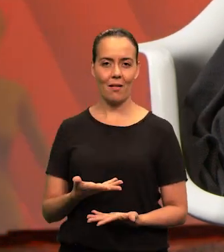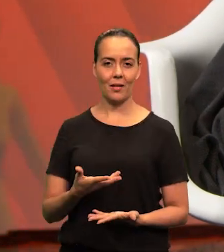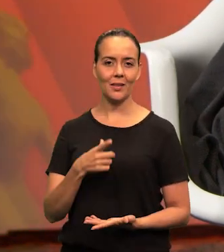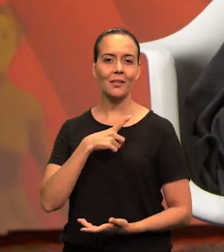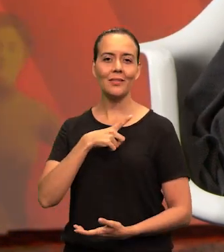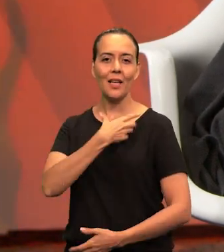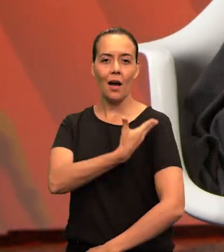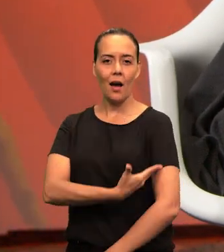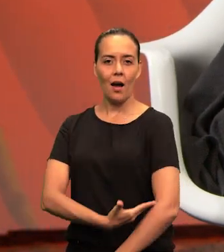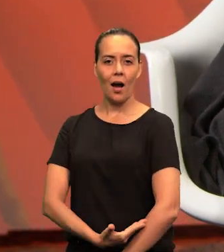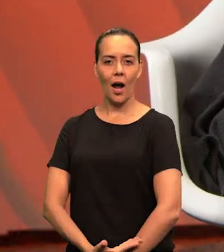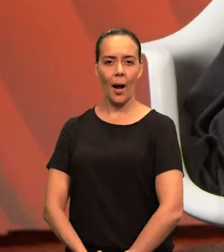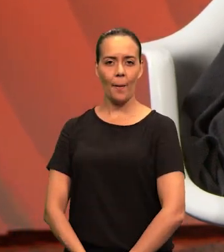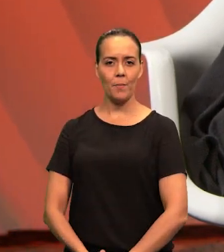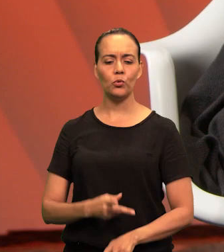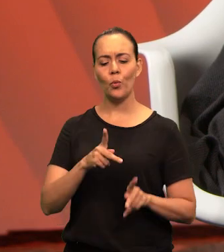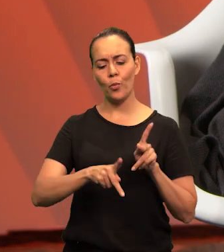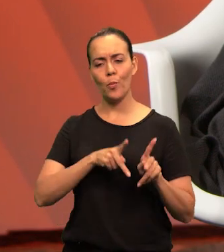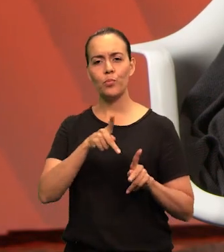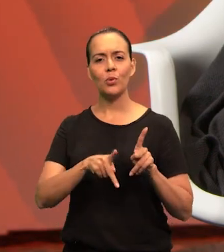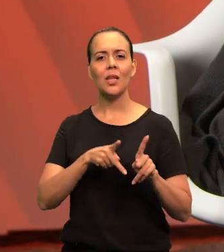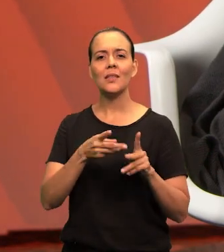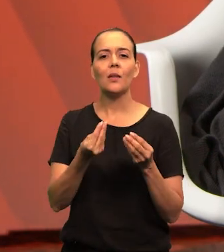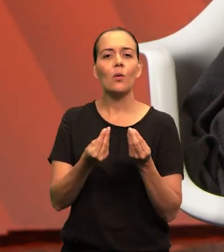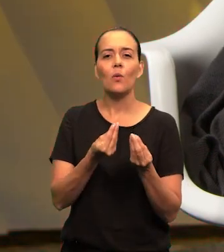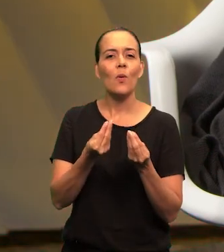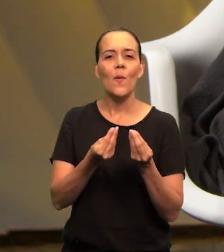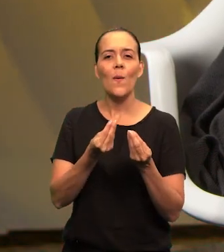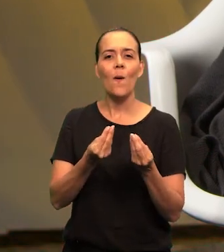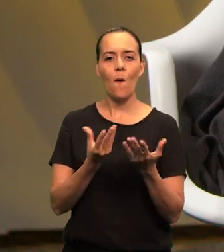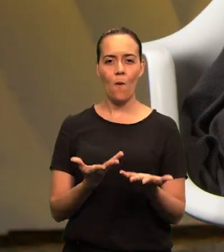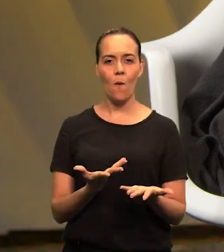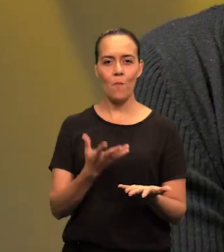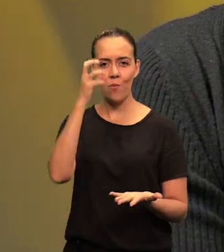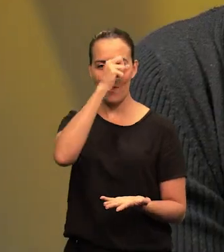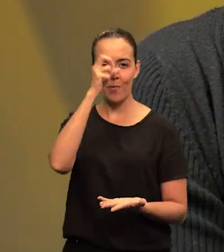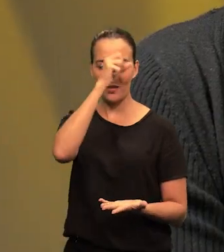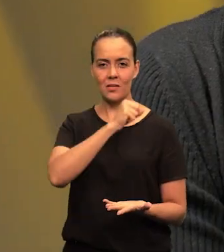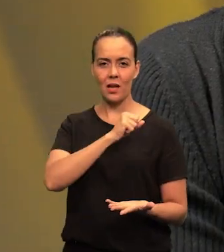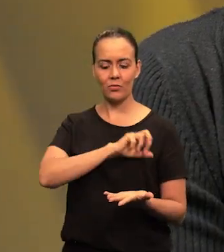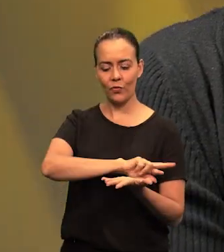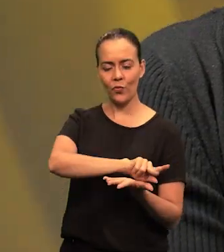os nossos hábitos civilizatórios e ficar se divertindo com eles. São muitos, né?